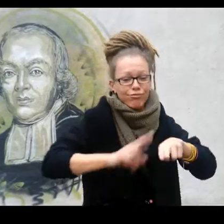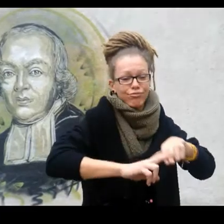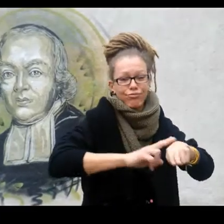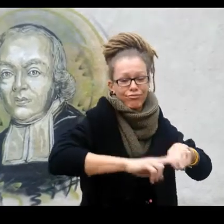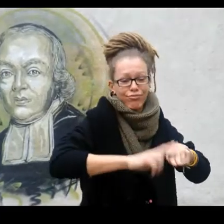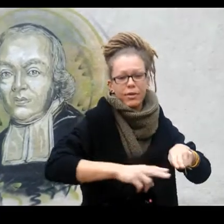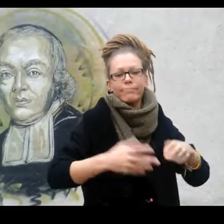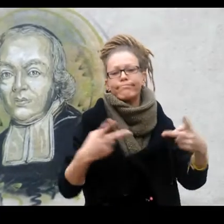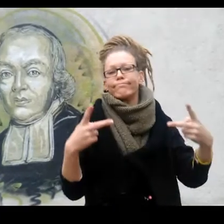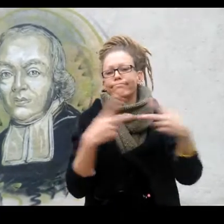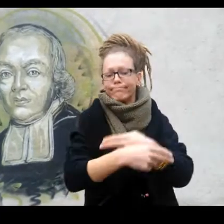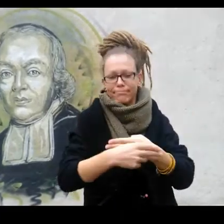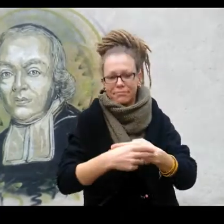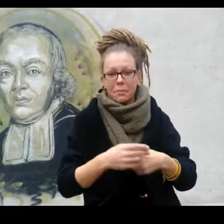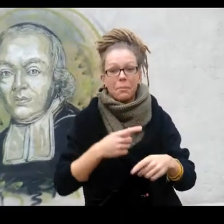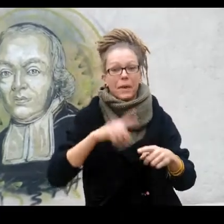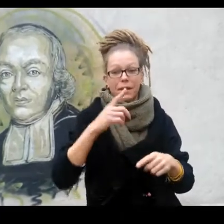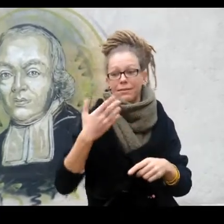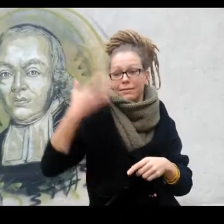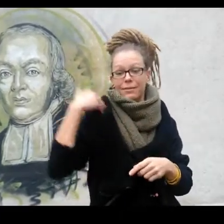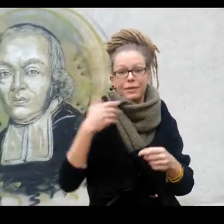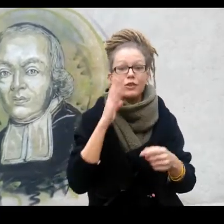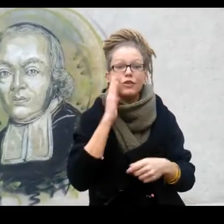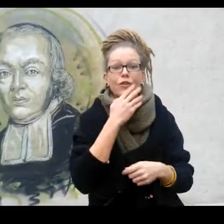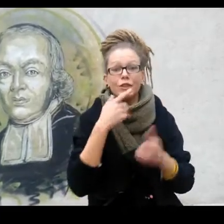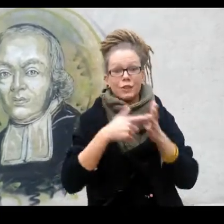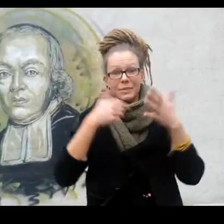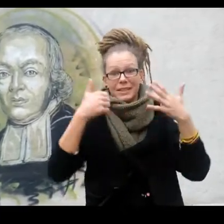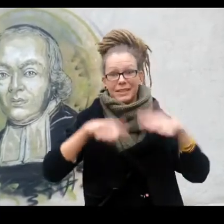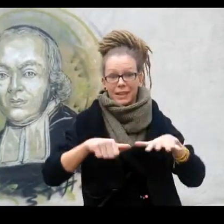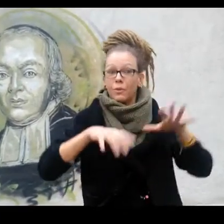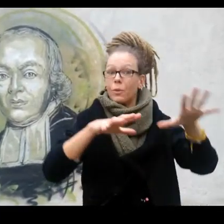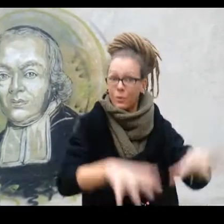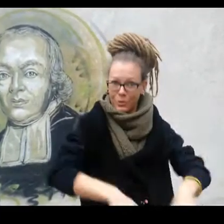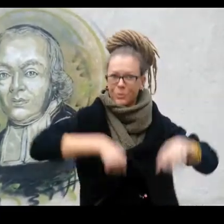pour le chantier qui a été interrompu. Mais en janvier 2016, les travaux ont repris.